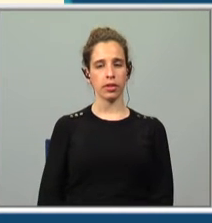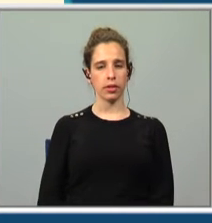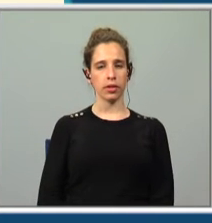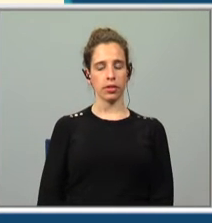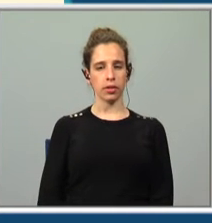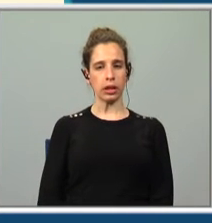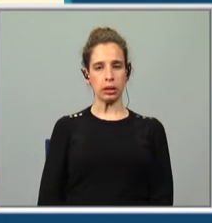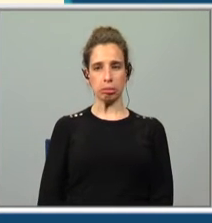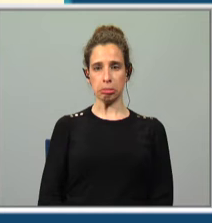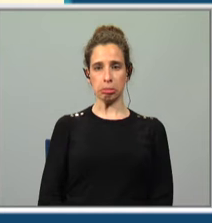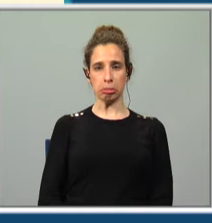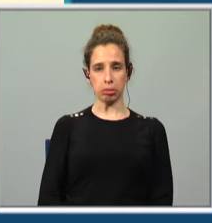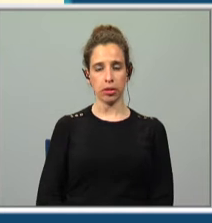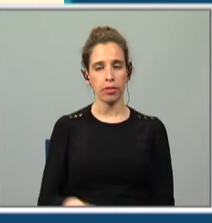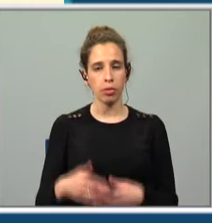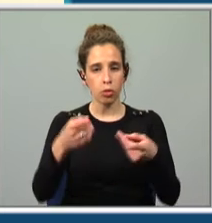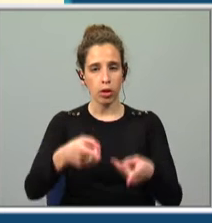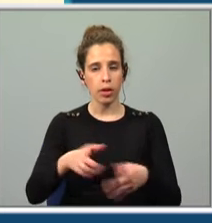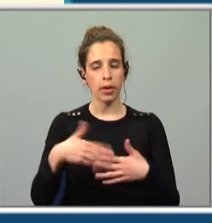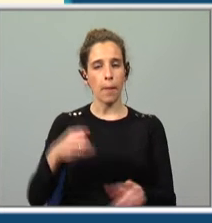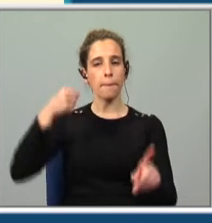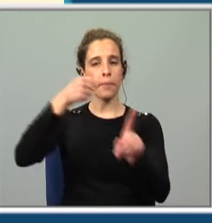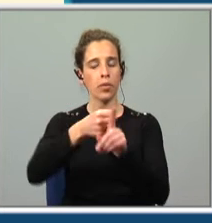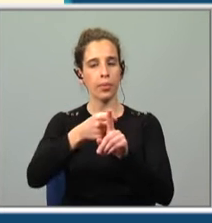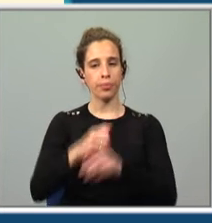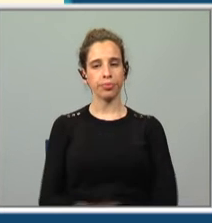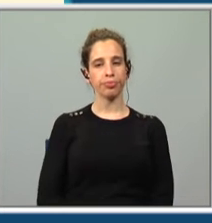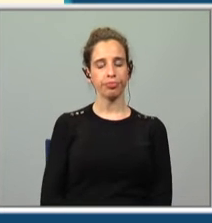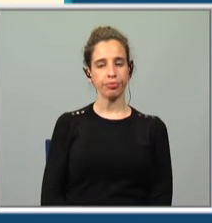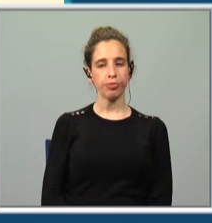bem vamos lá então a nossa missão é reconstituir os passos dos 好吧，那麼我們的任務是追溯步驟